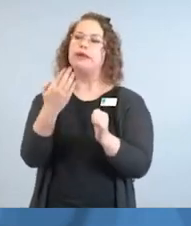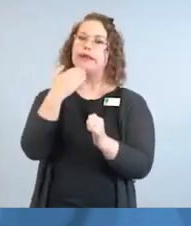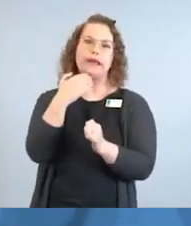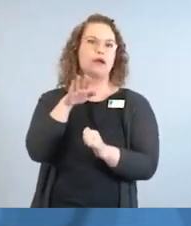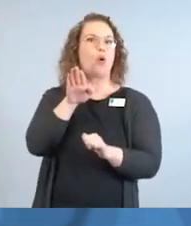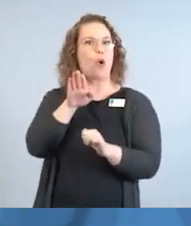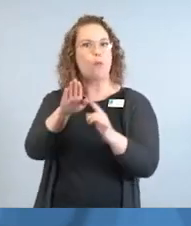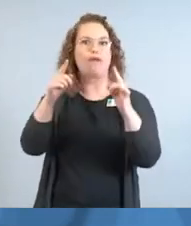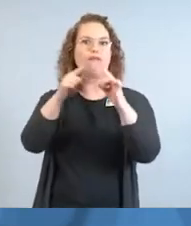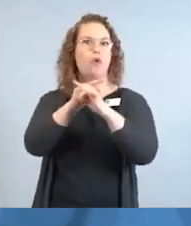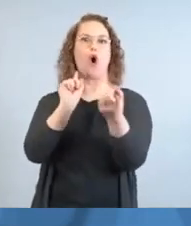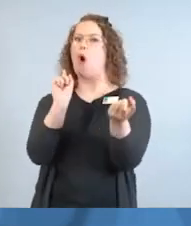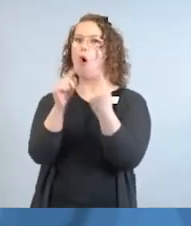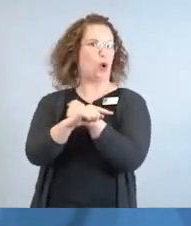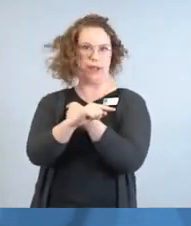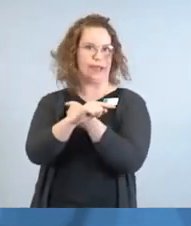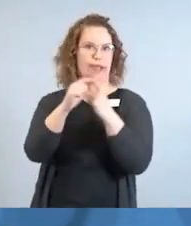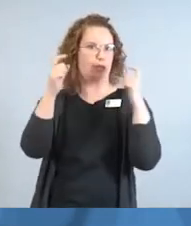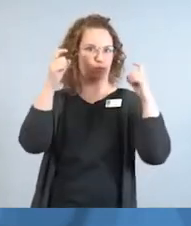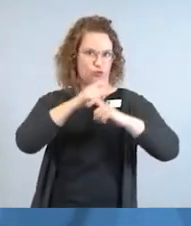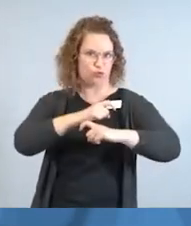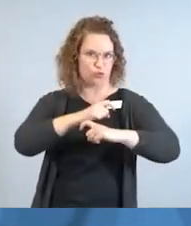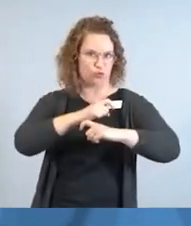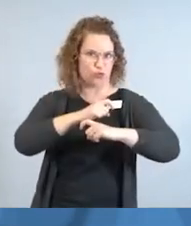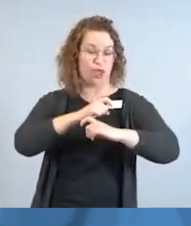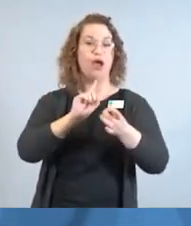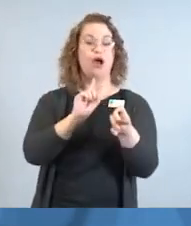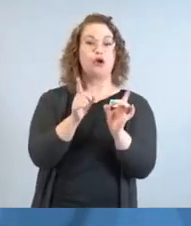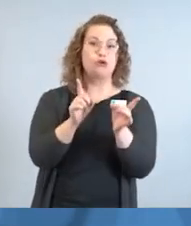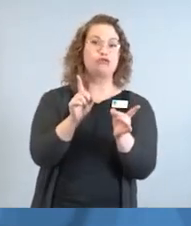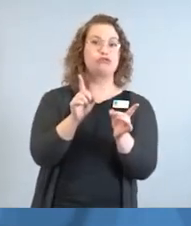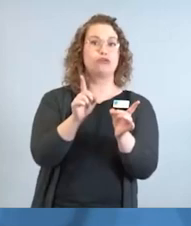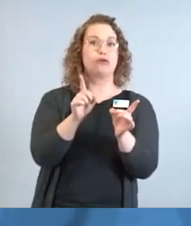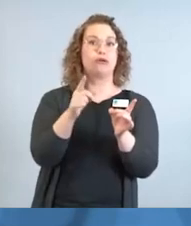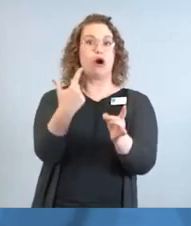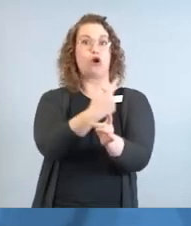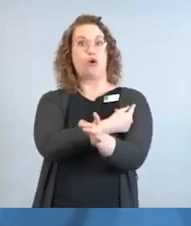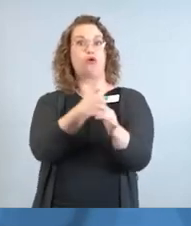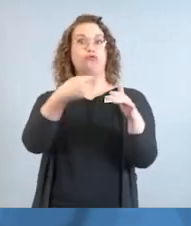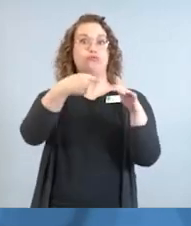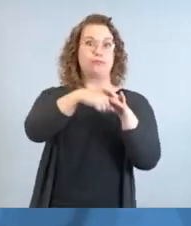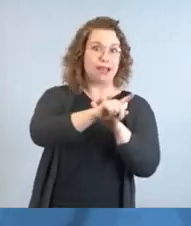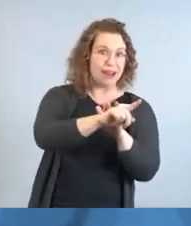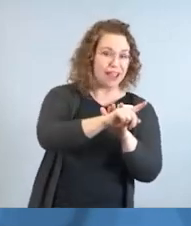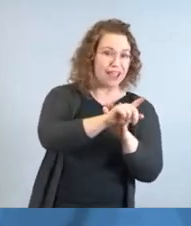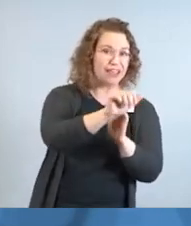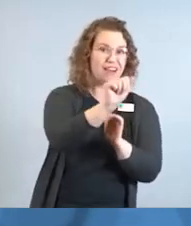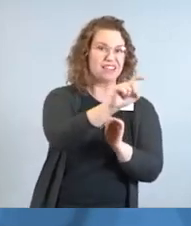Jos ei ole varannut aikaa Astra Zenecaan tai on mennyt rokotukseen, mutta ei ole sitä sitten halunnut,